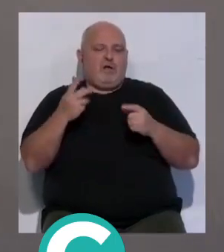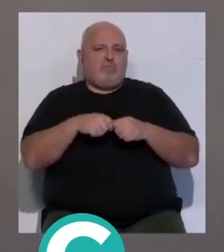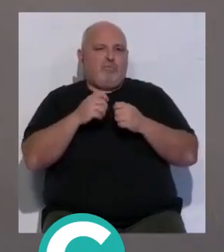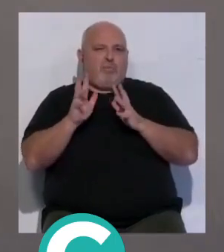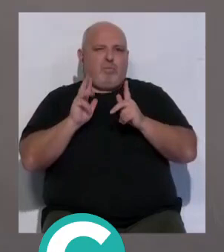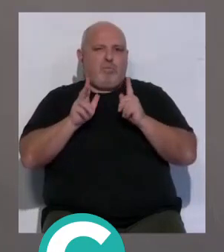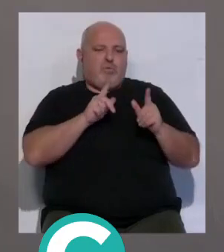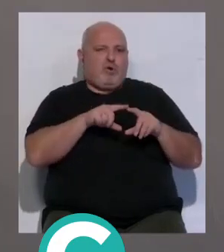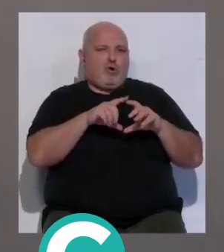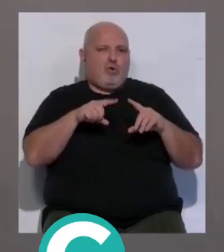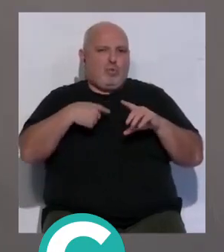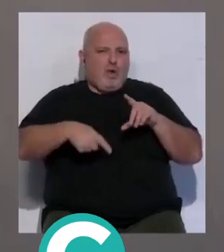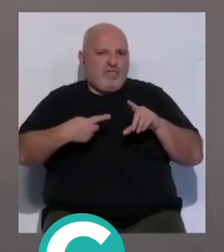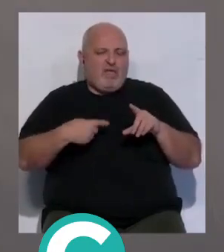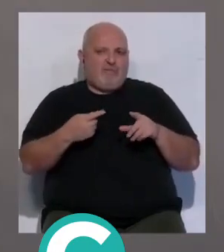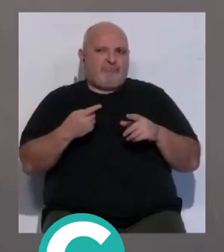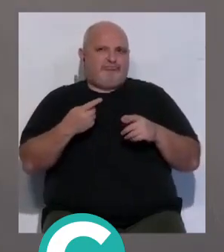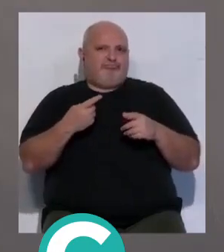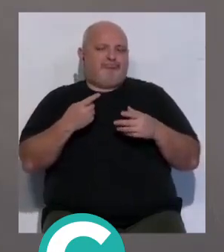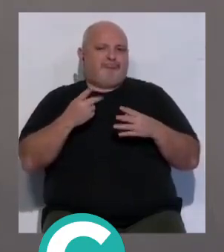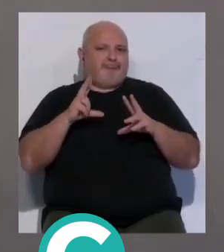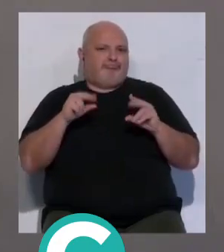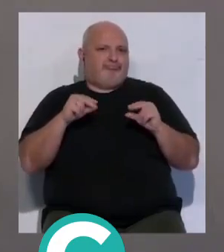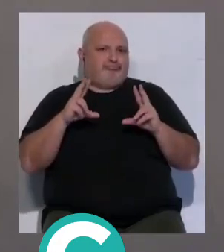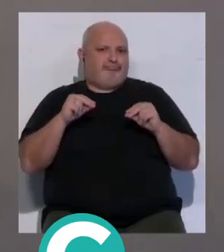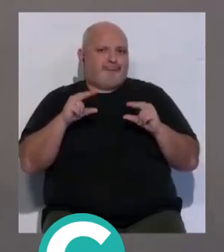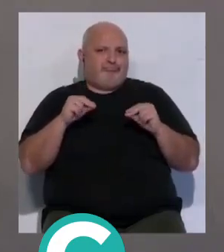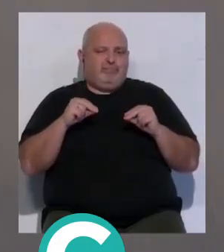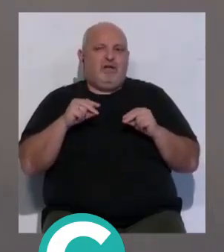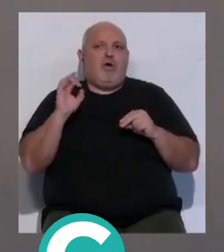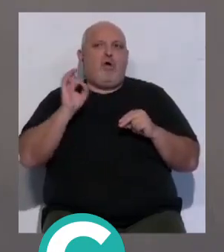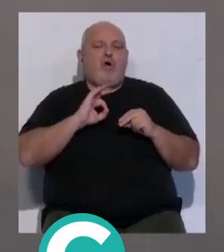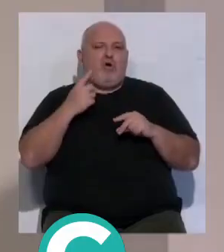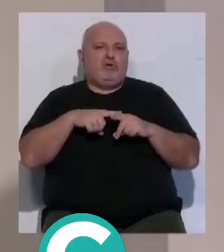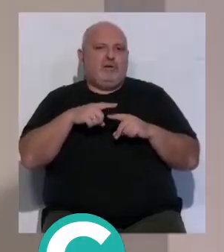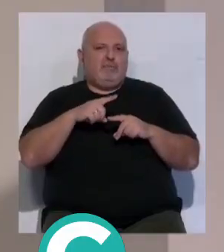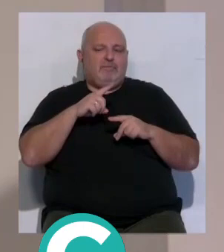robado Las ruedas del coche pero a un montón de vehículos ha habido cosas muy malas en el obelisco